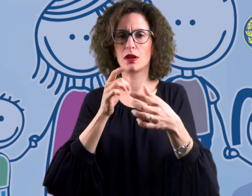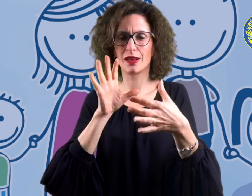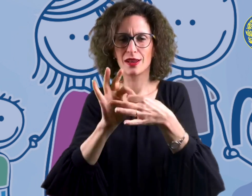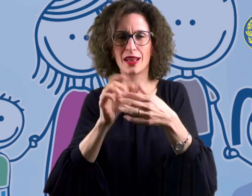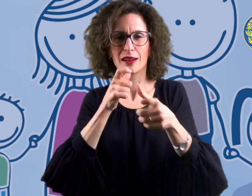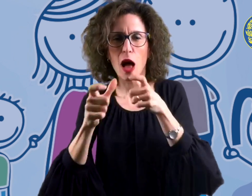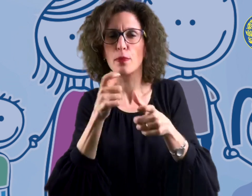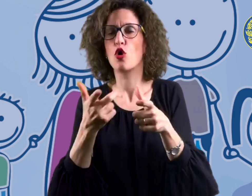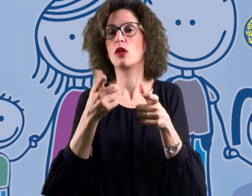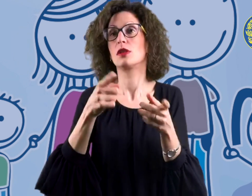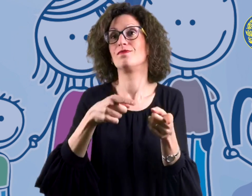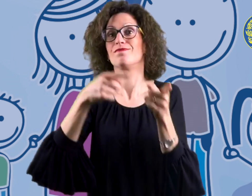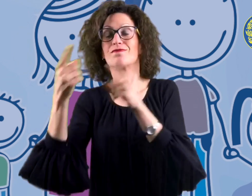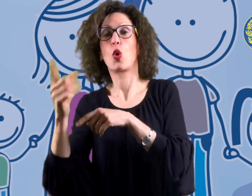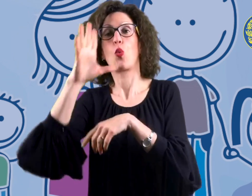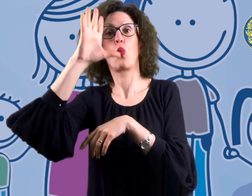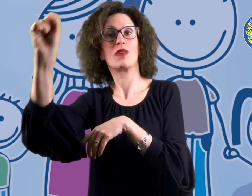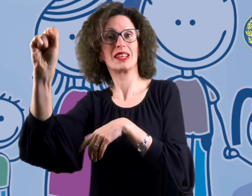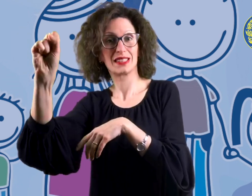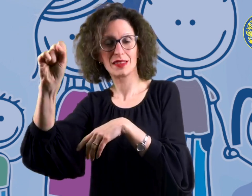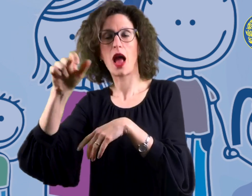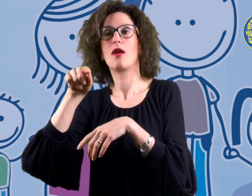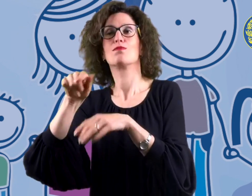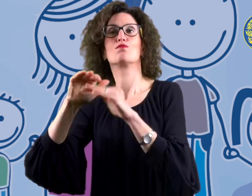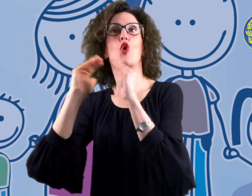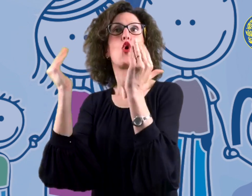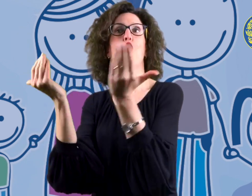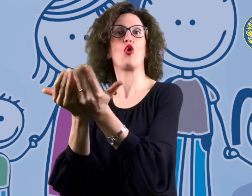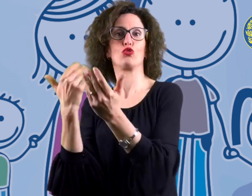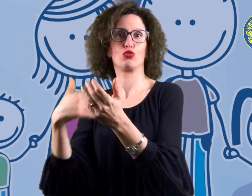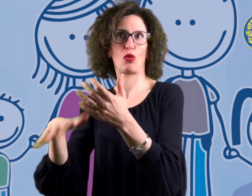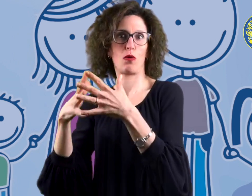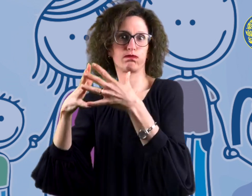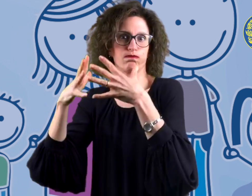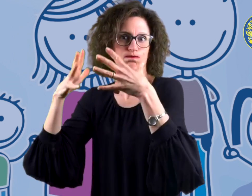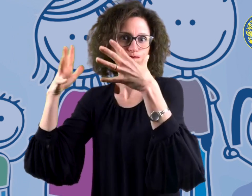Per quanto riguarda l'università è un mondo molto vasto ci si concentrerà sul